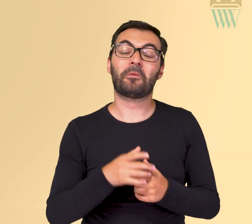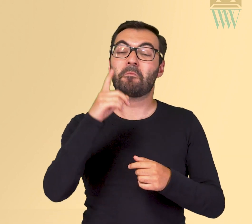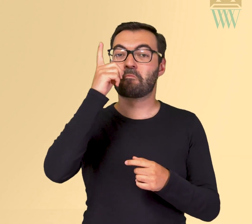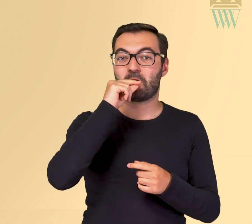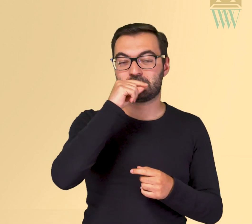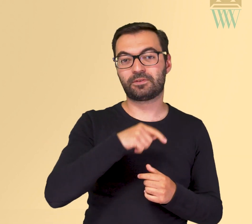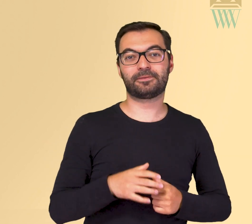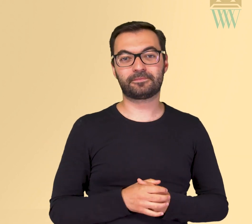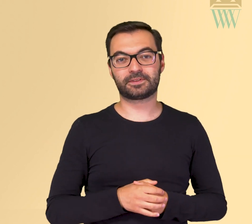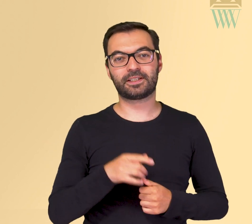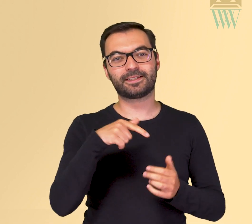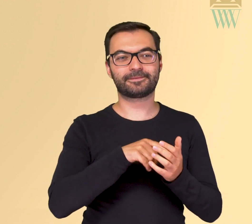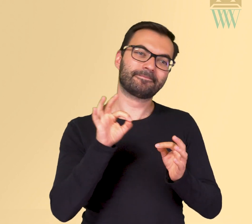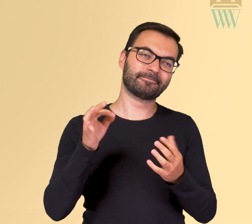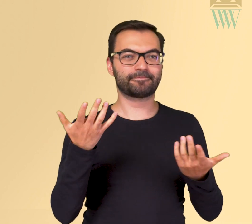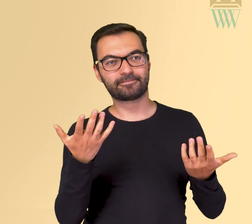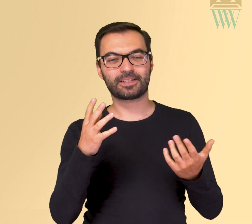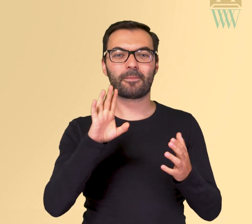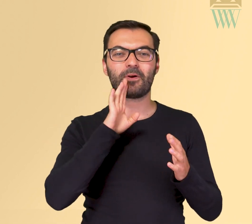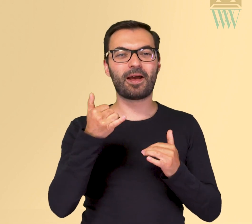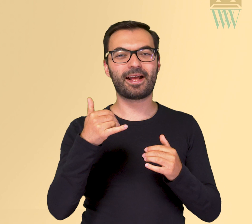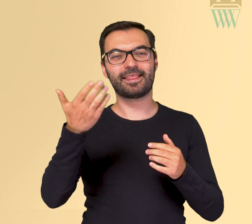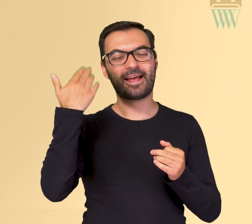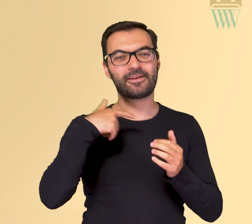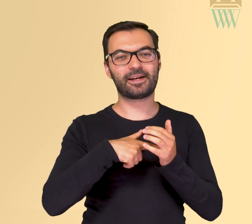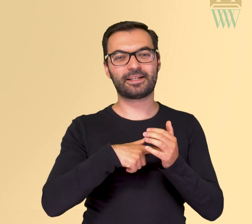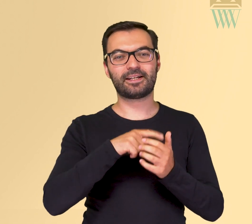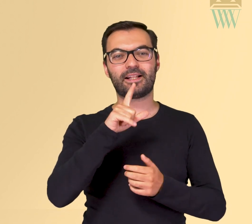Według jednej z hipotez miał to być malarski odpowiednik